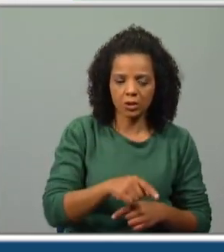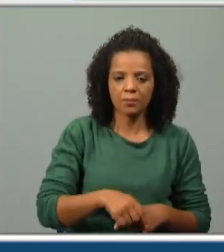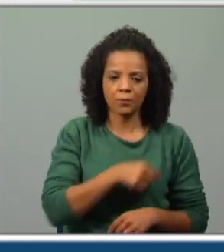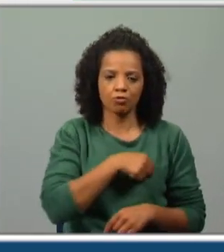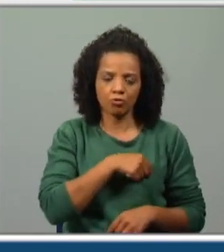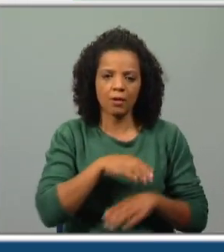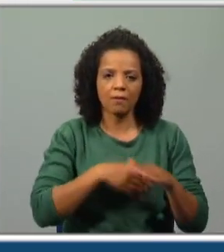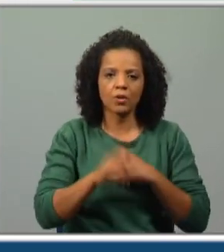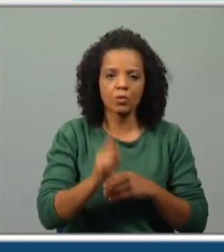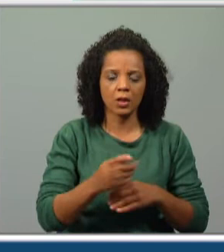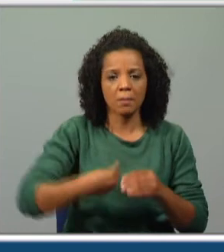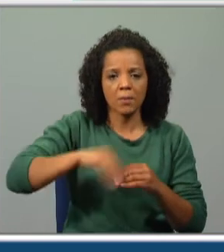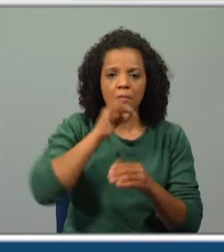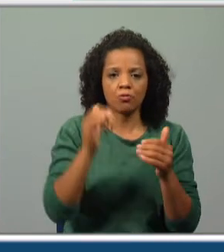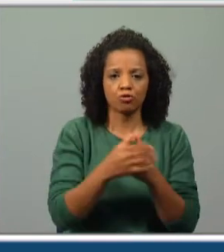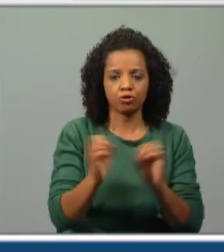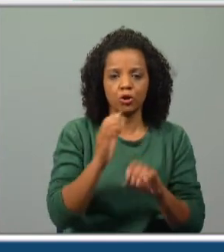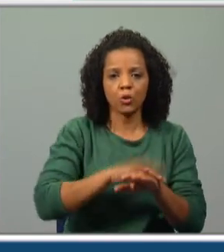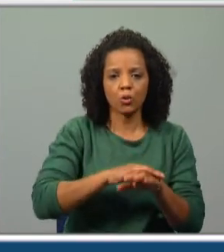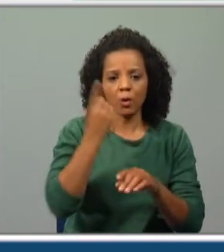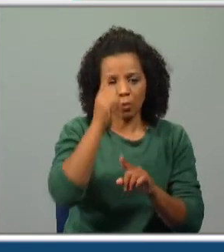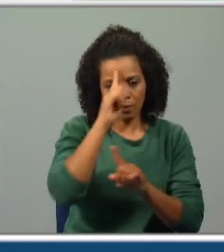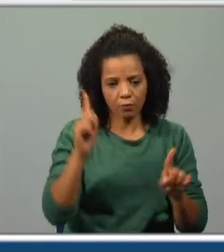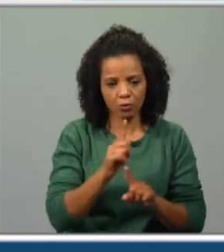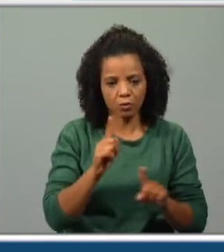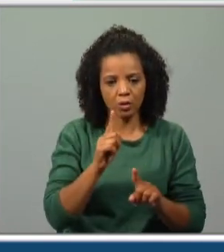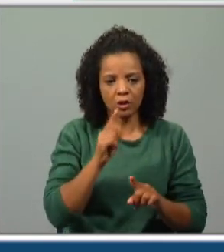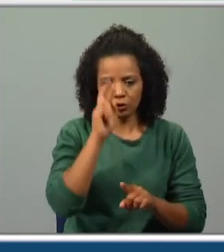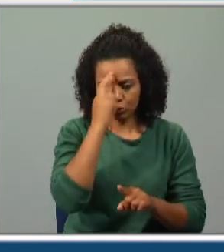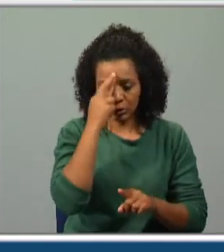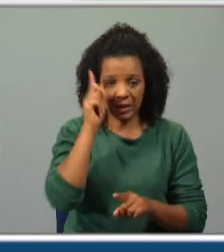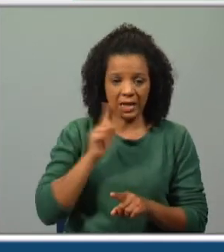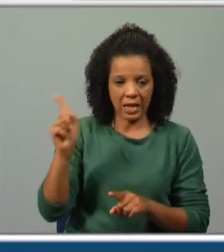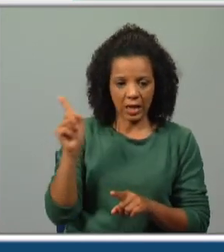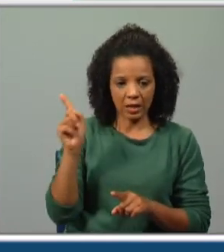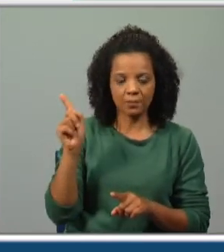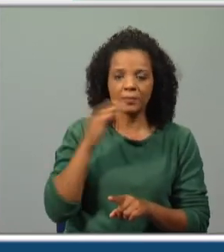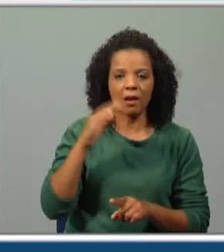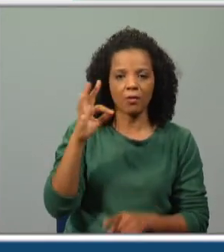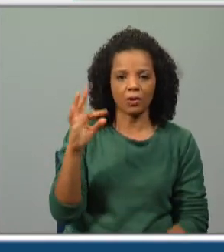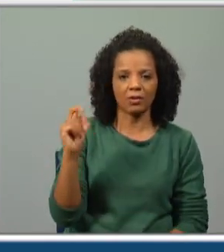não fez mais vítimas pelo esforço de uma professora ela e abriu Silva de 43 anos 沒有更多的受害者老師她和開席爾瓦，43歲